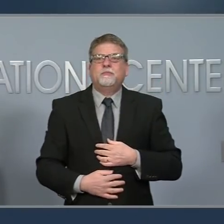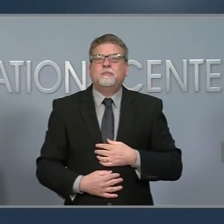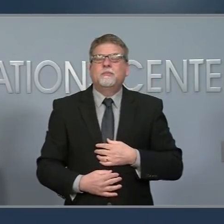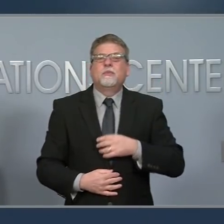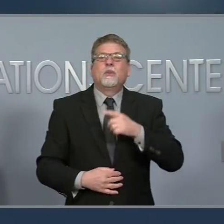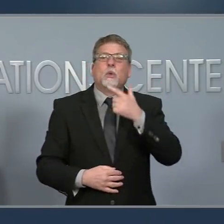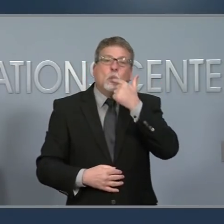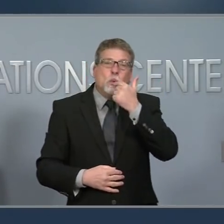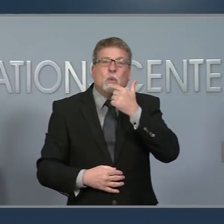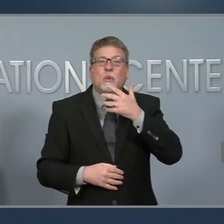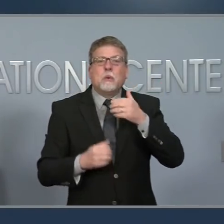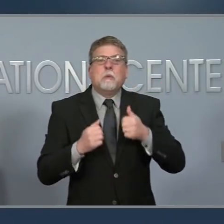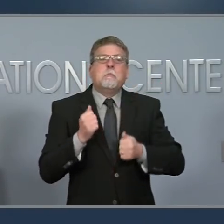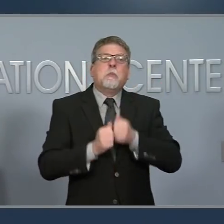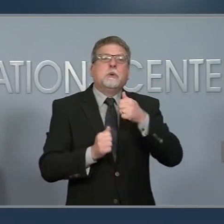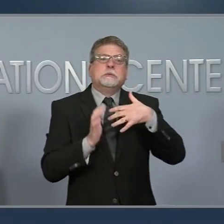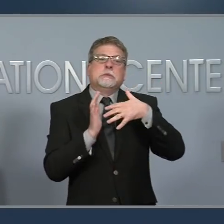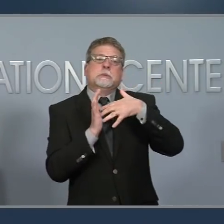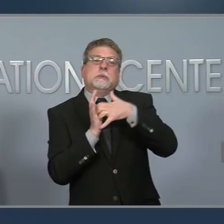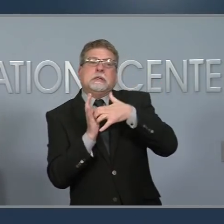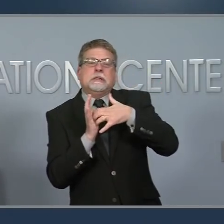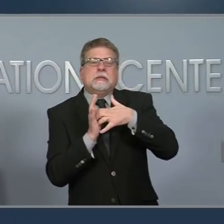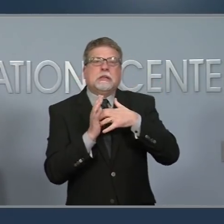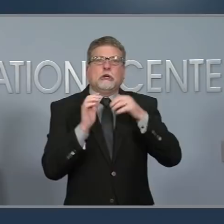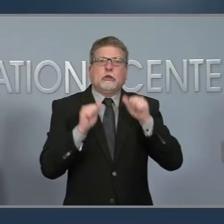por completo. El porcentaje de